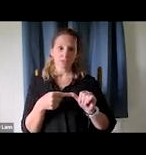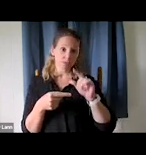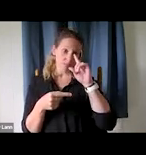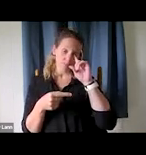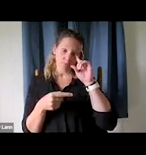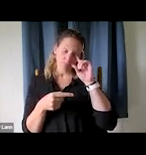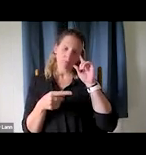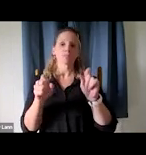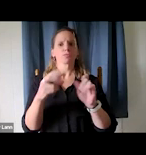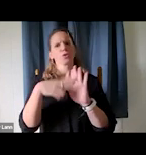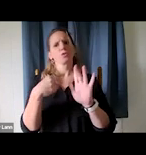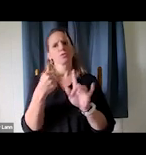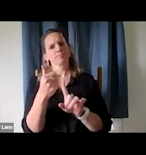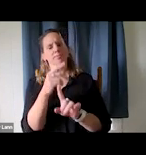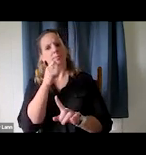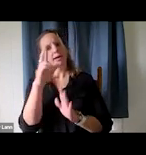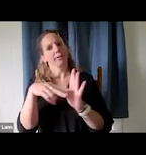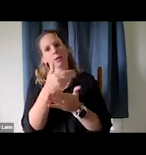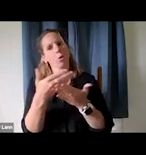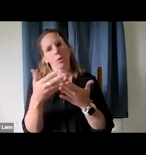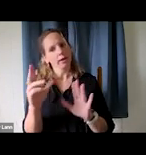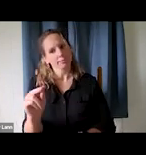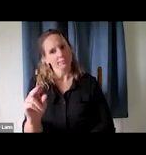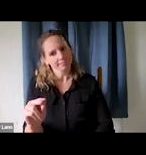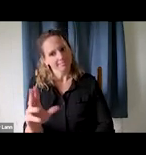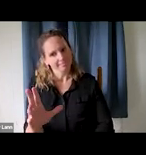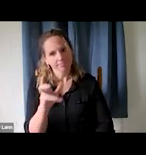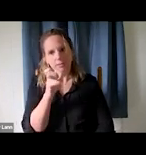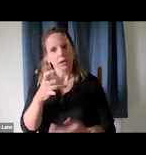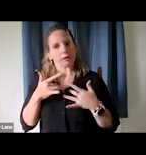pueden leerla, no voy a leerles todo el párrafo, no se preocupen por eso.